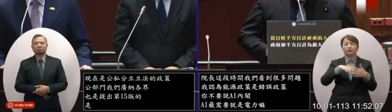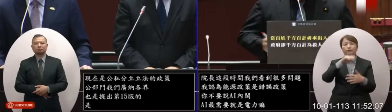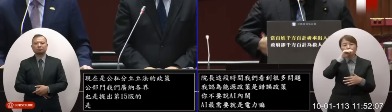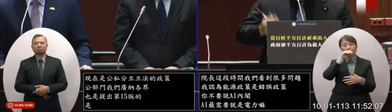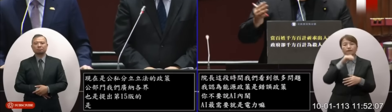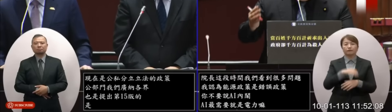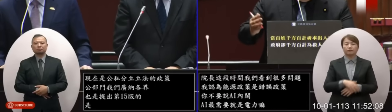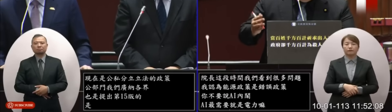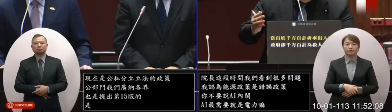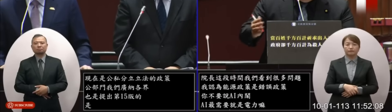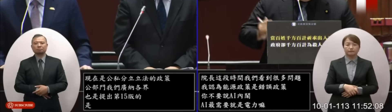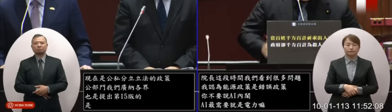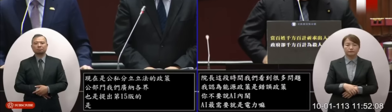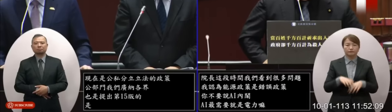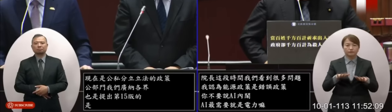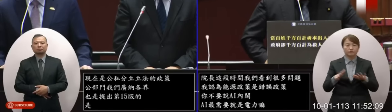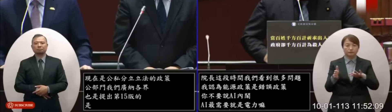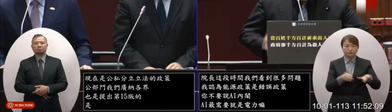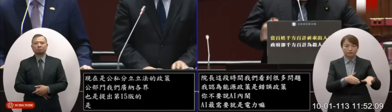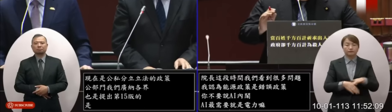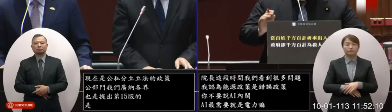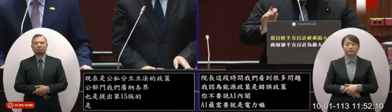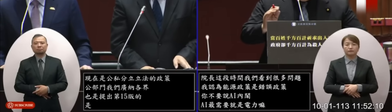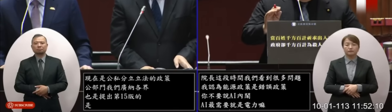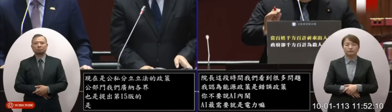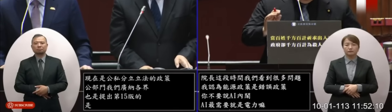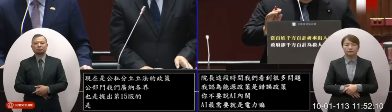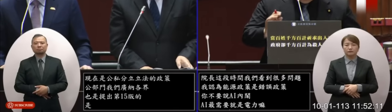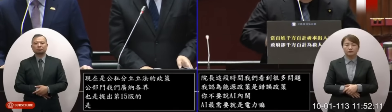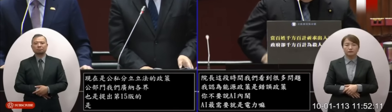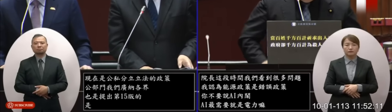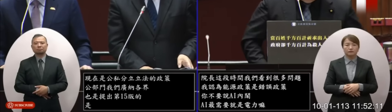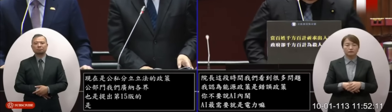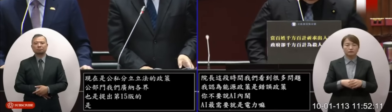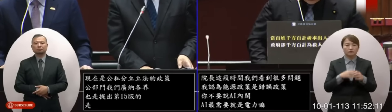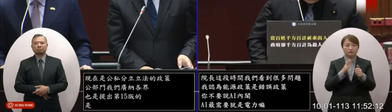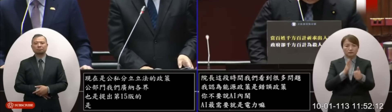好那我們現在先不著重這個問題 我想跟院長請教一下